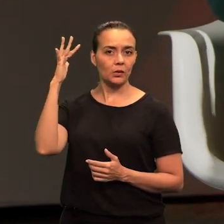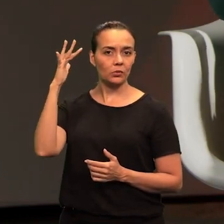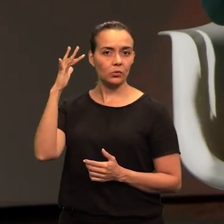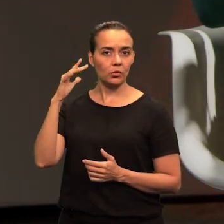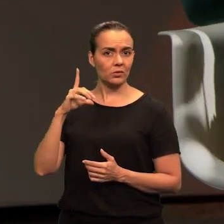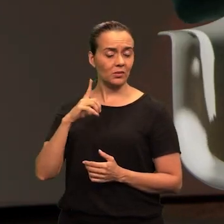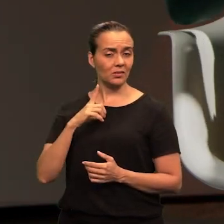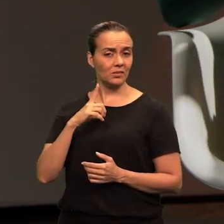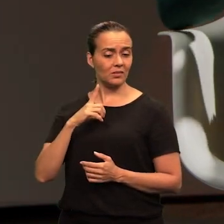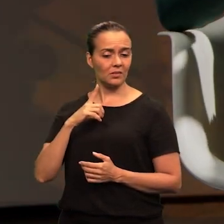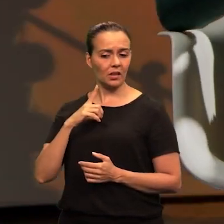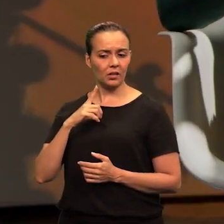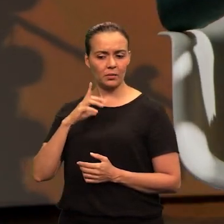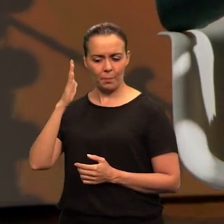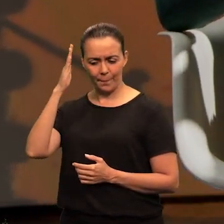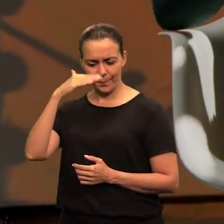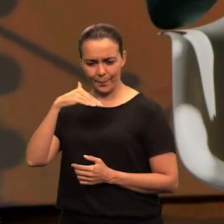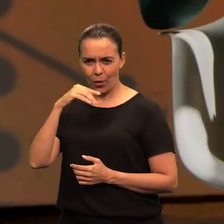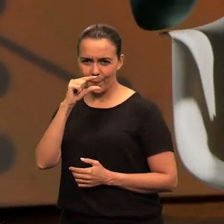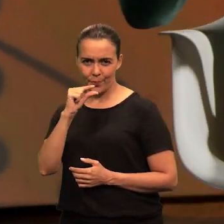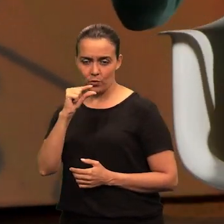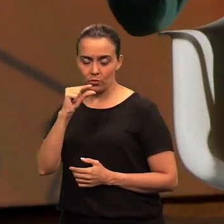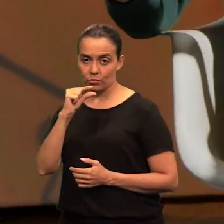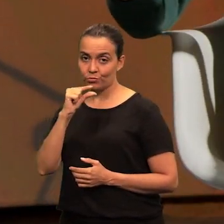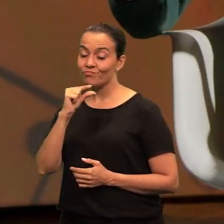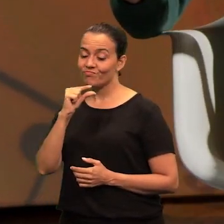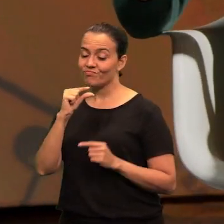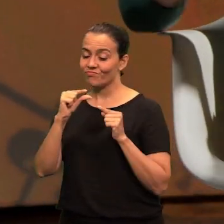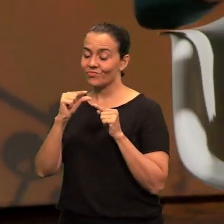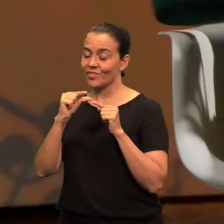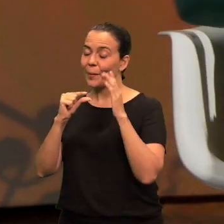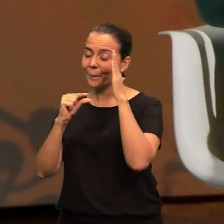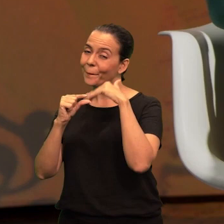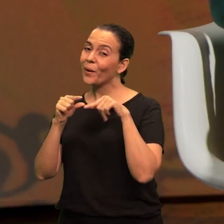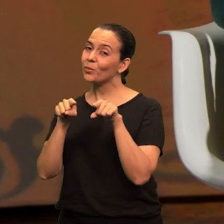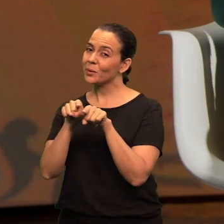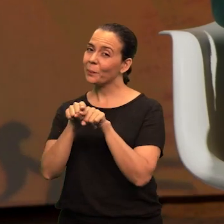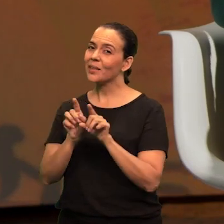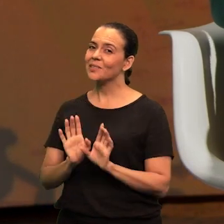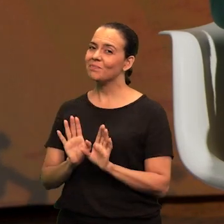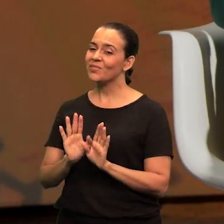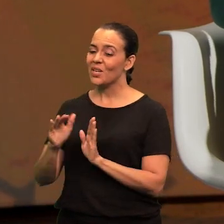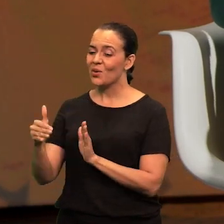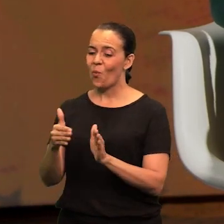Ainda que exista um mal menor, ainda é um mal. Então, este não pode ser o caminho da ética,